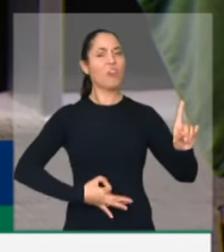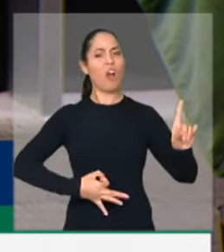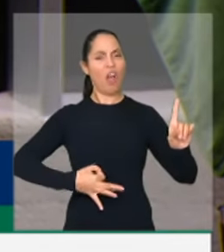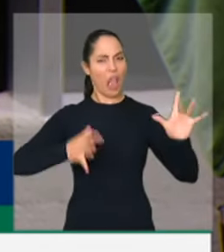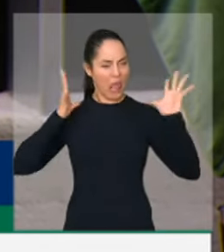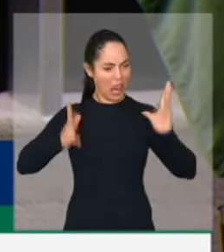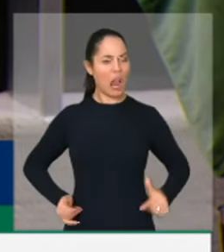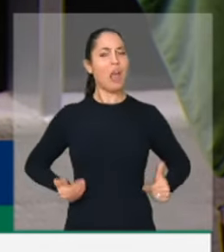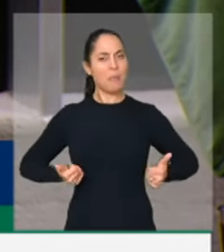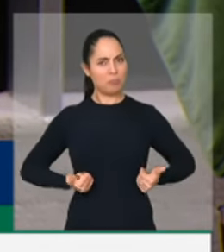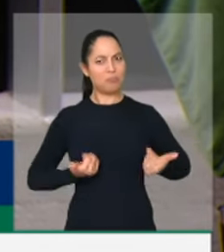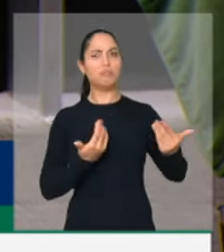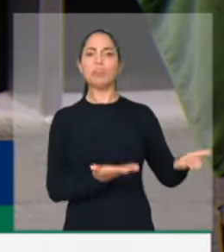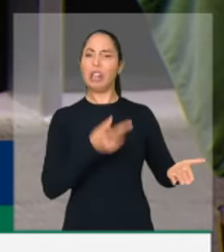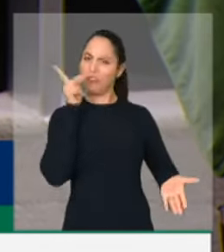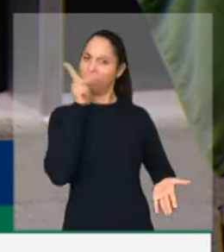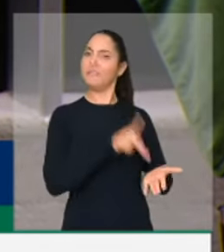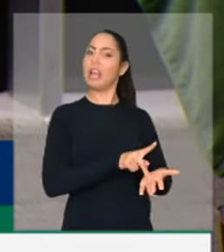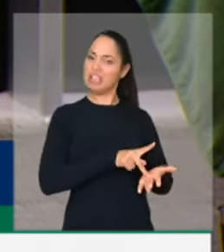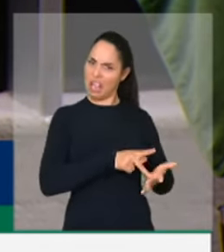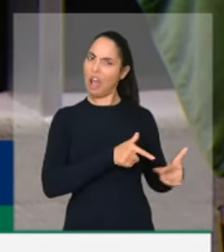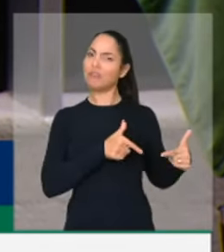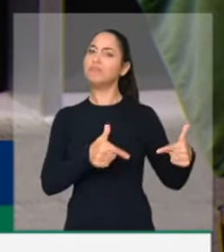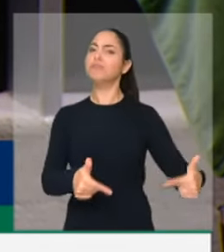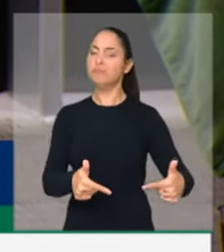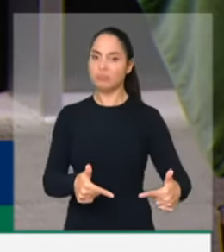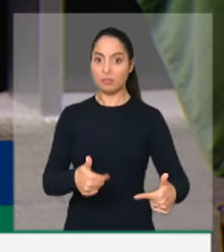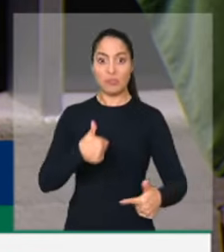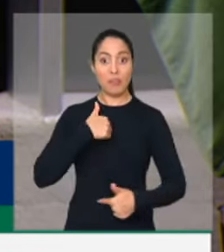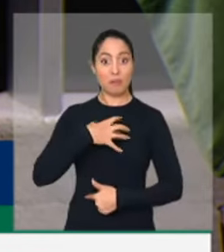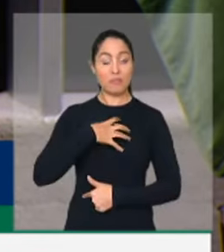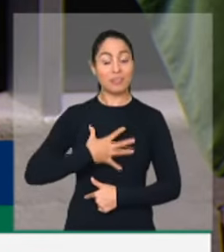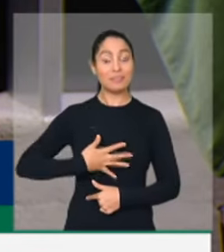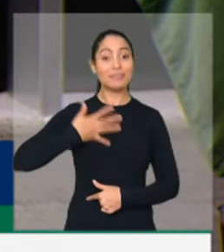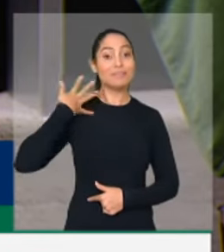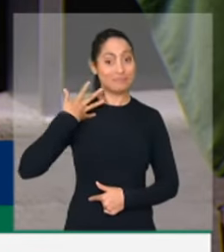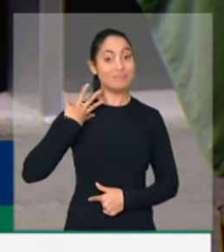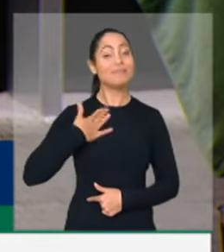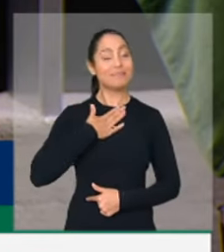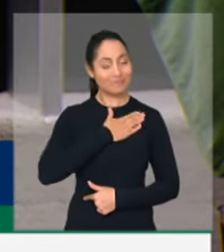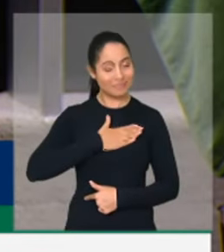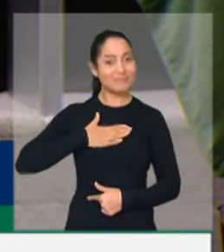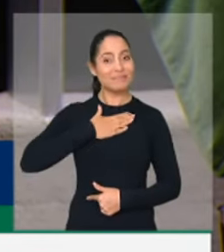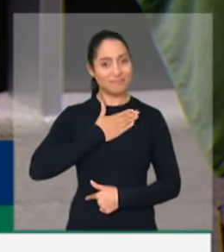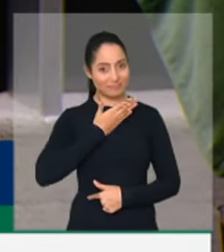JUNTO COM O SENHOR E COM TODAS AS COMPANHEIRAS E COMPANHEIROS QUE ENFRENTARAM ESSE DRAMA POR